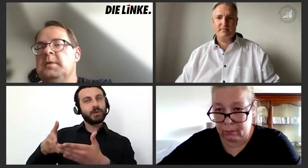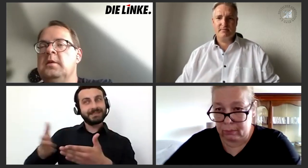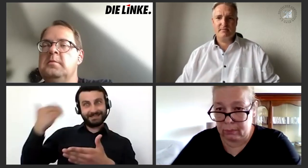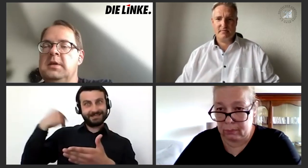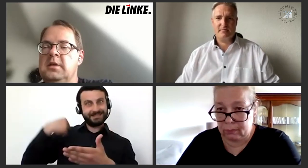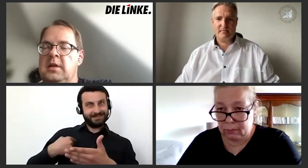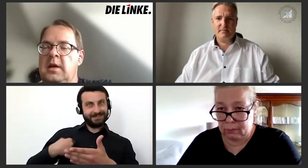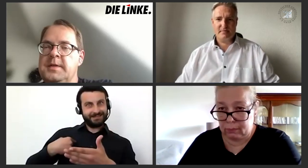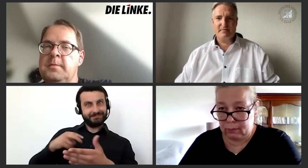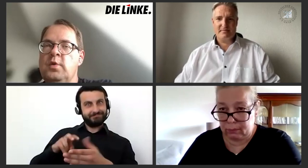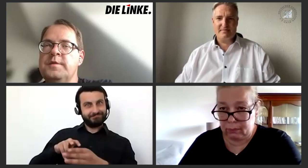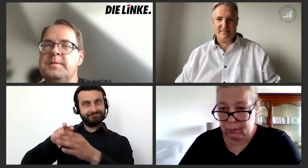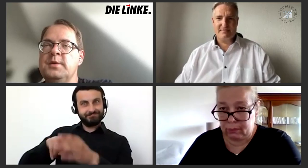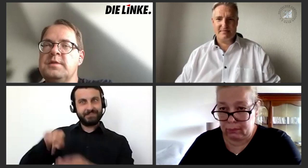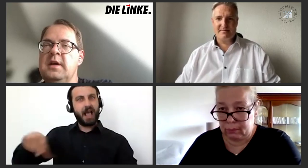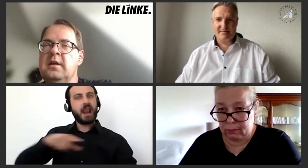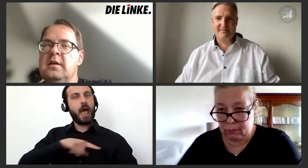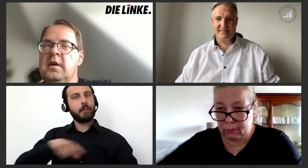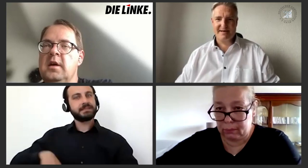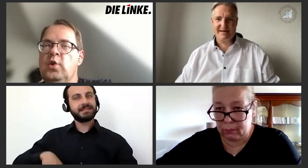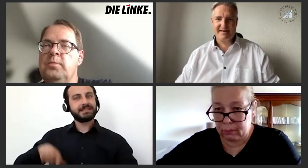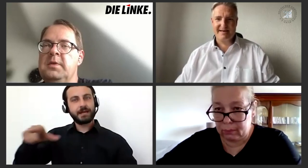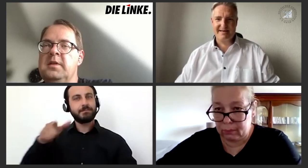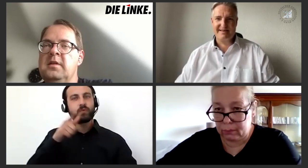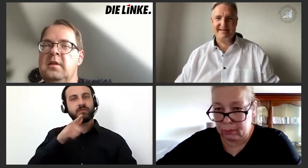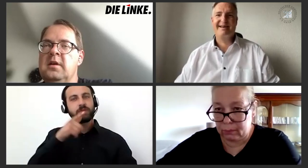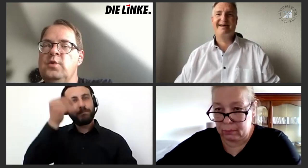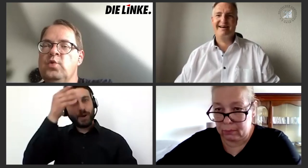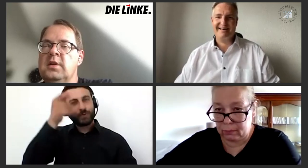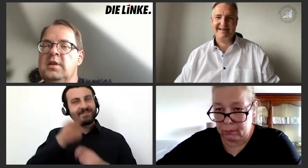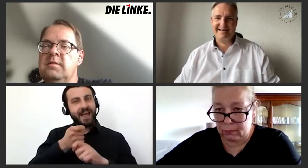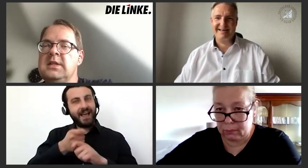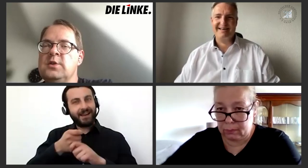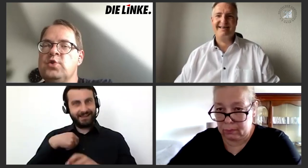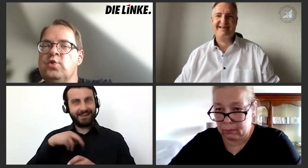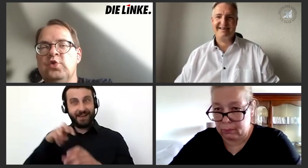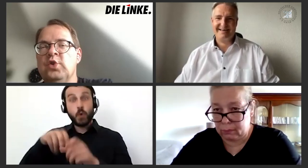den ich machen durfte, bei mir hier in Leipzig am Berufsbildungswerk, um mit den Jugendlichen